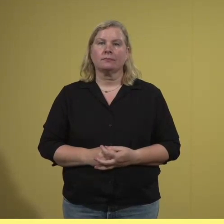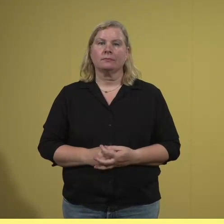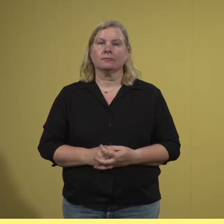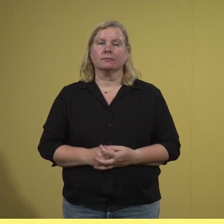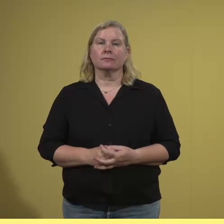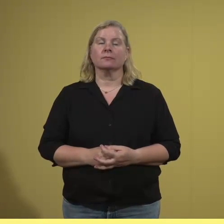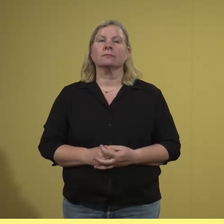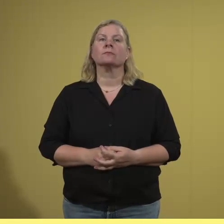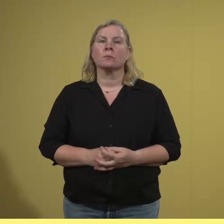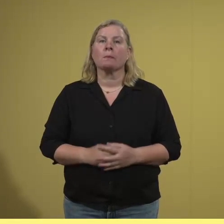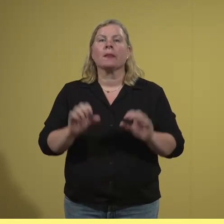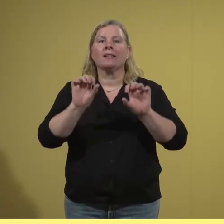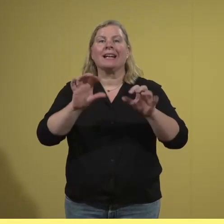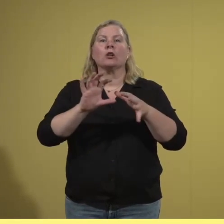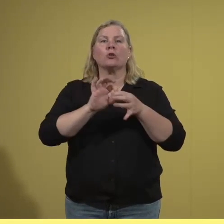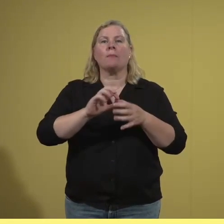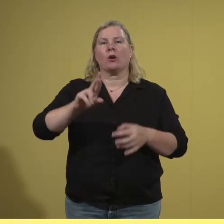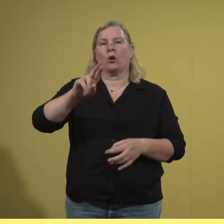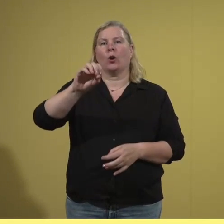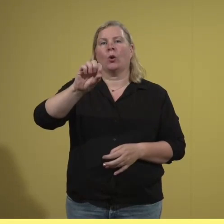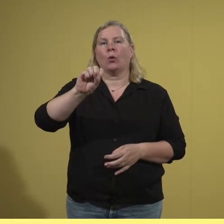Kannst das Brett noch mal hinstellen. Ich erkläre kurz was zum Rosmarin.